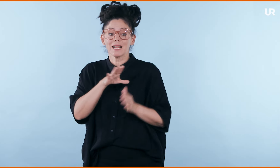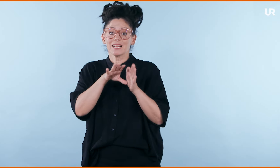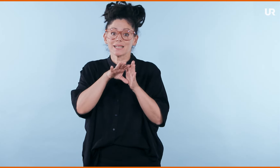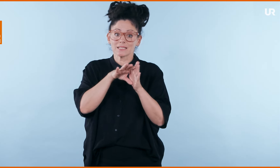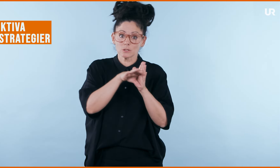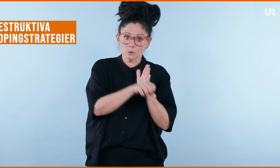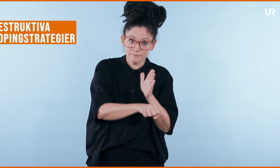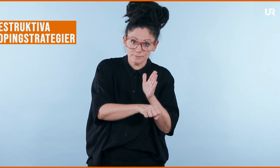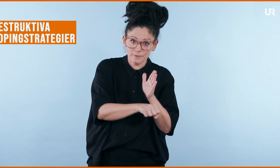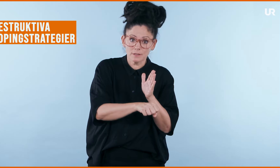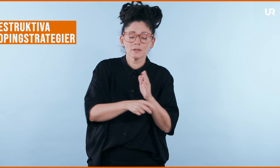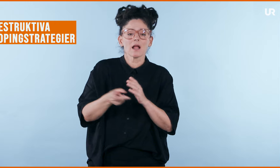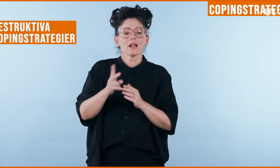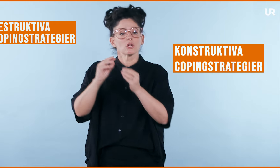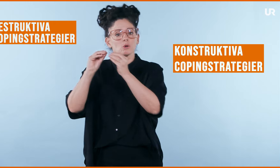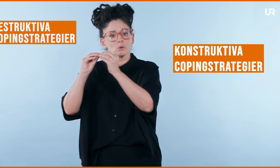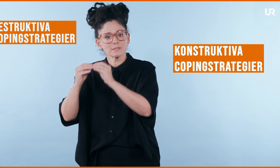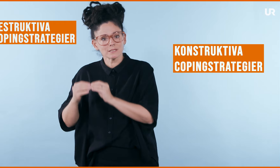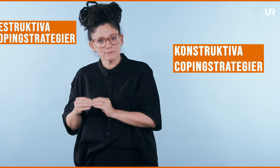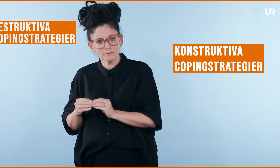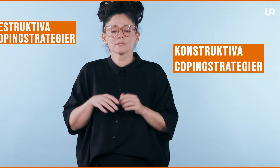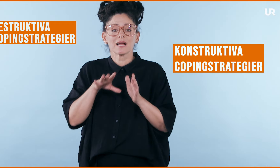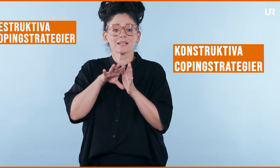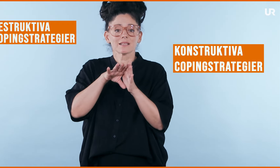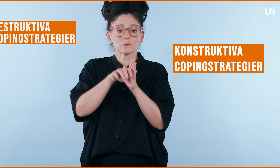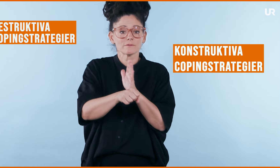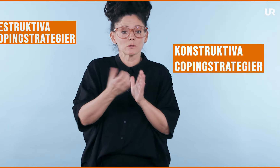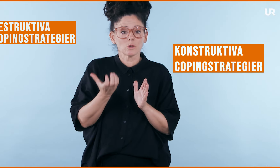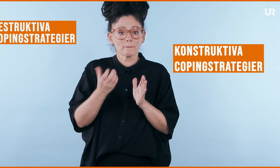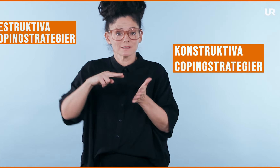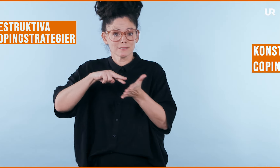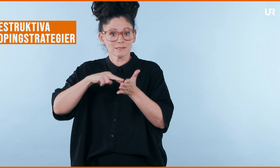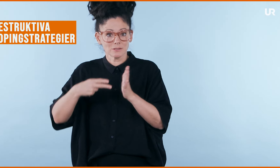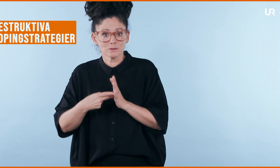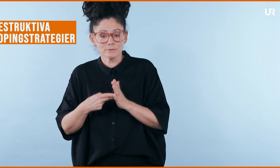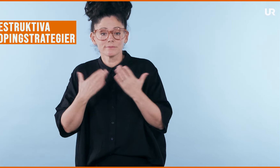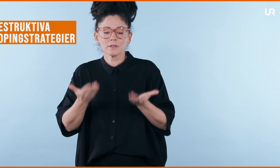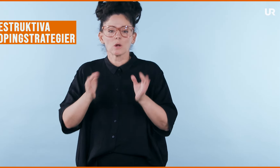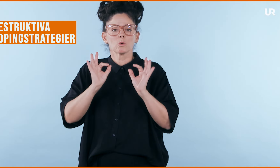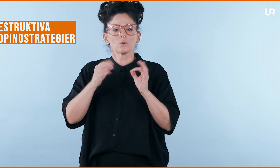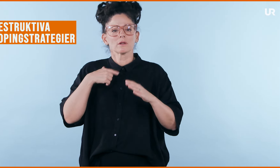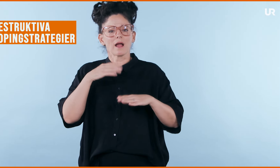Destruktiva eller konstruktiva copingstrategier. Ett exempel på destruktiv copingstrategi-